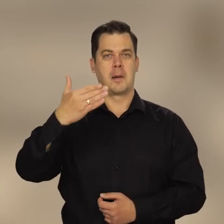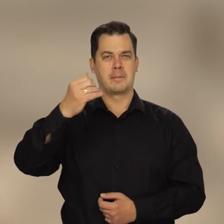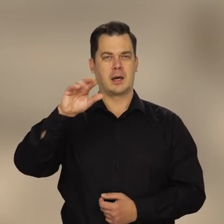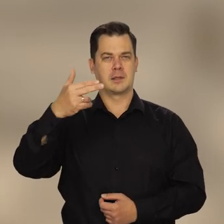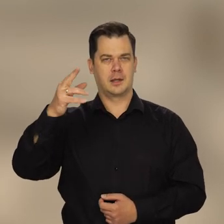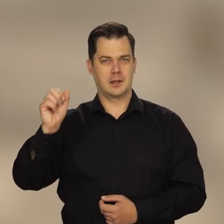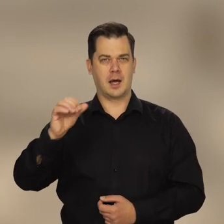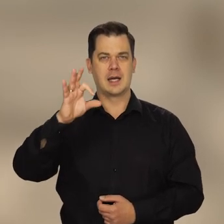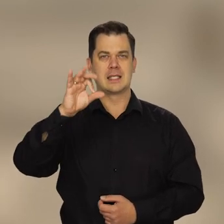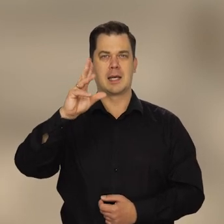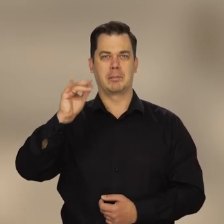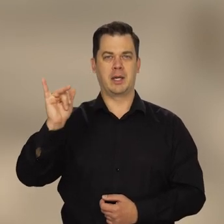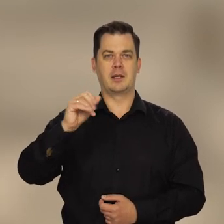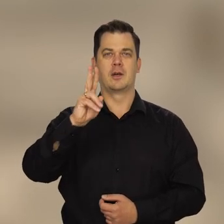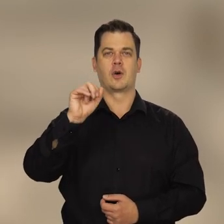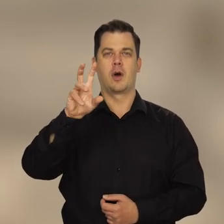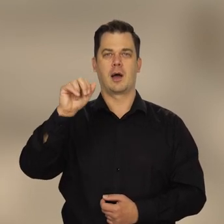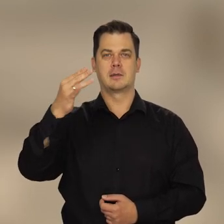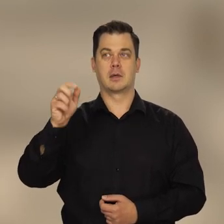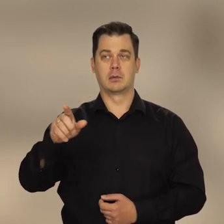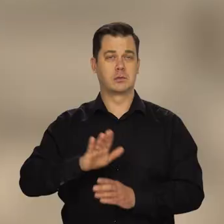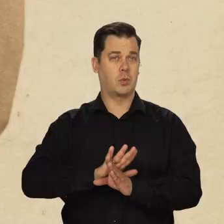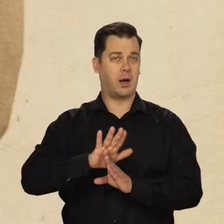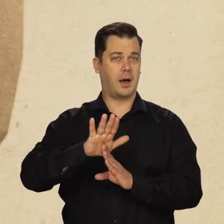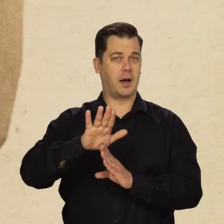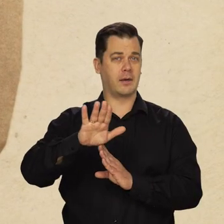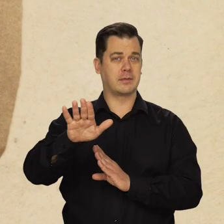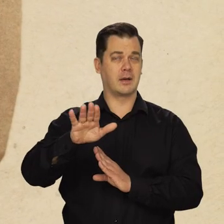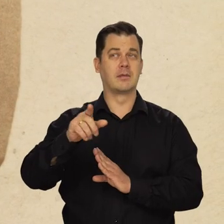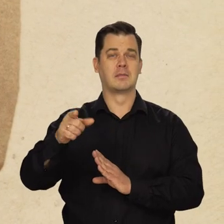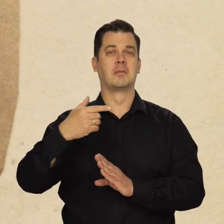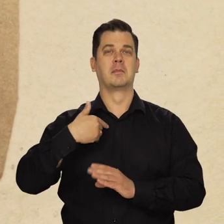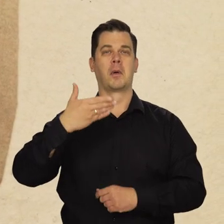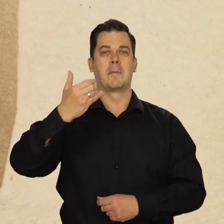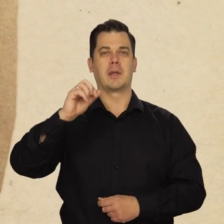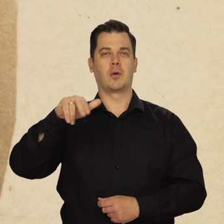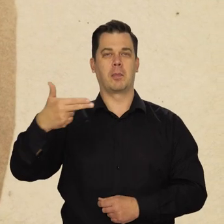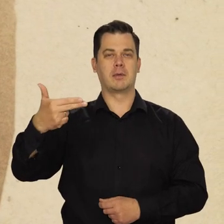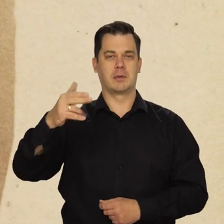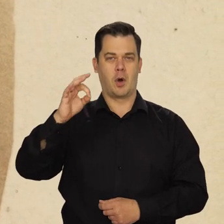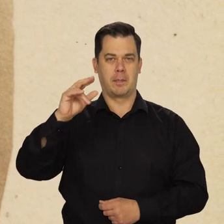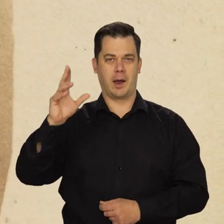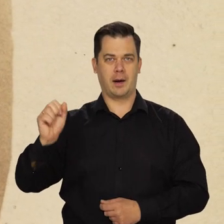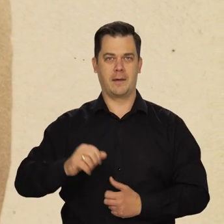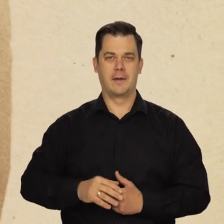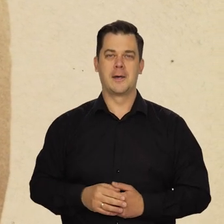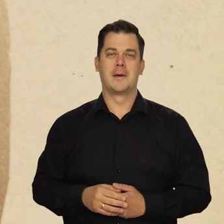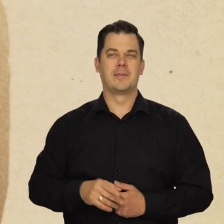czy później Marcelina Sembrich-Kochańska – przecież wielka, Polska gwiazda Metropolitan Opera.